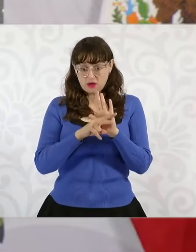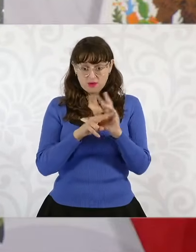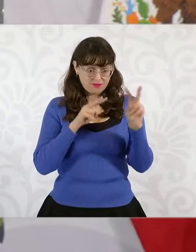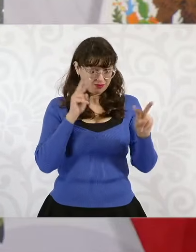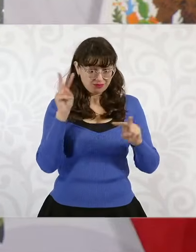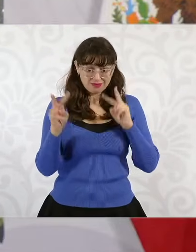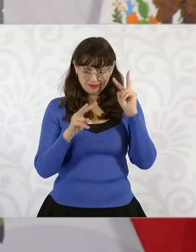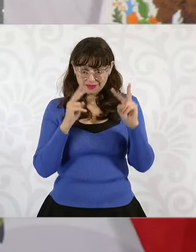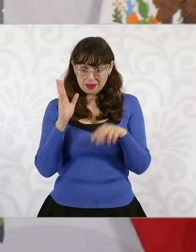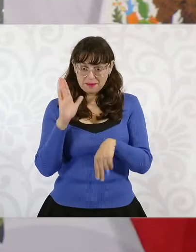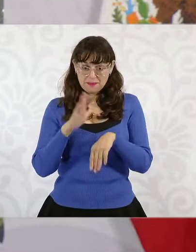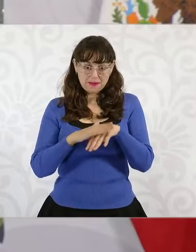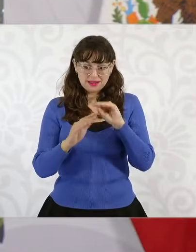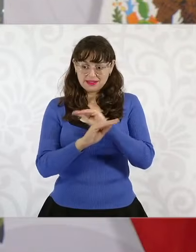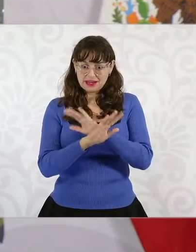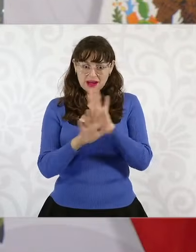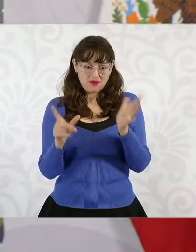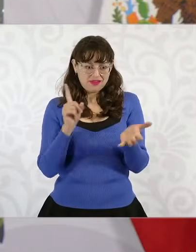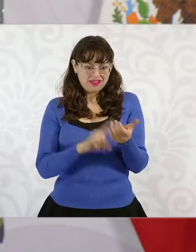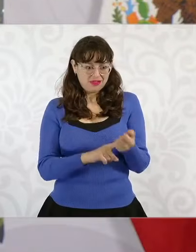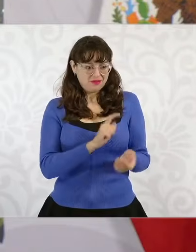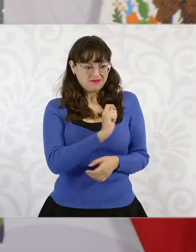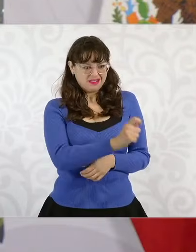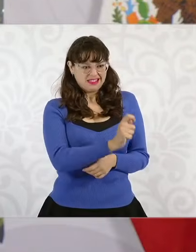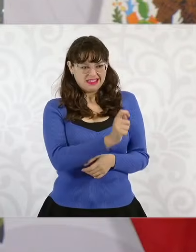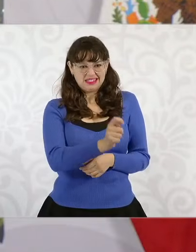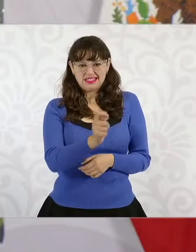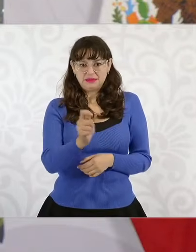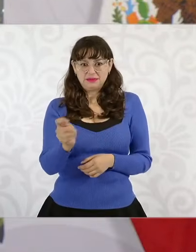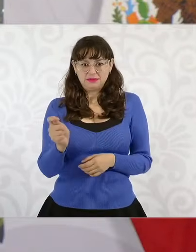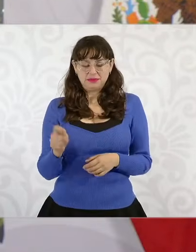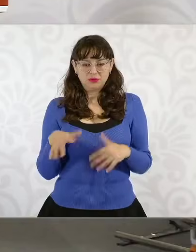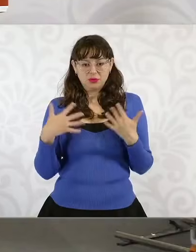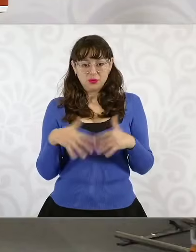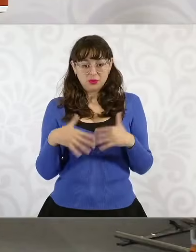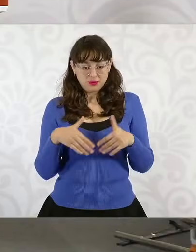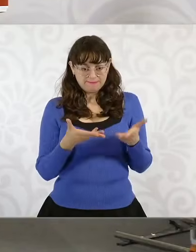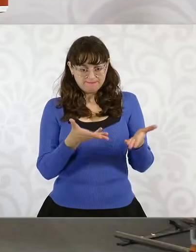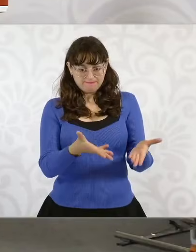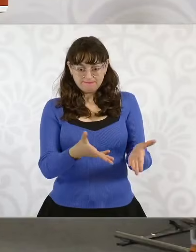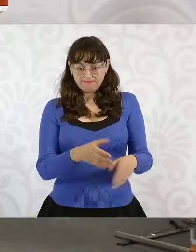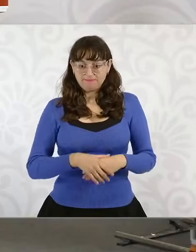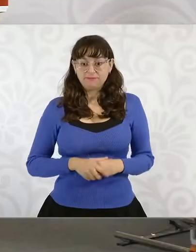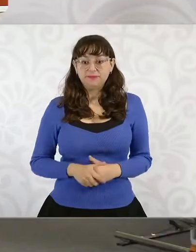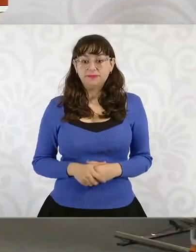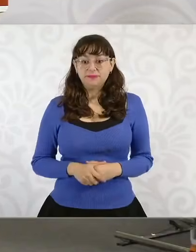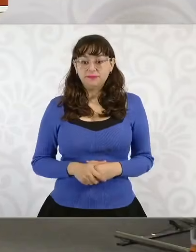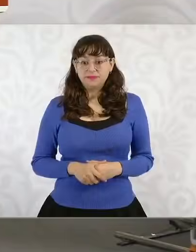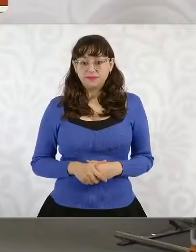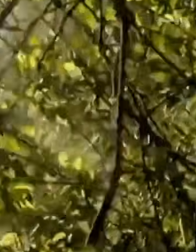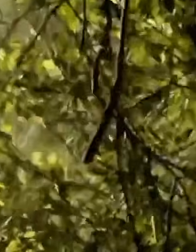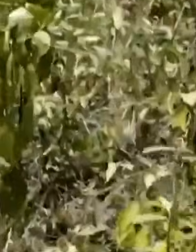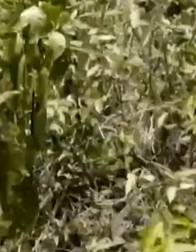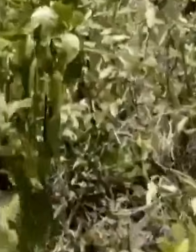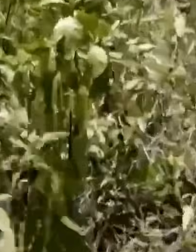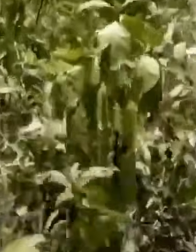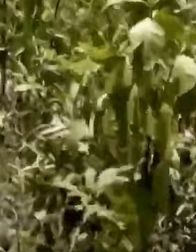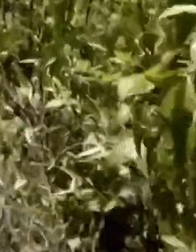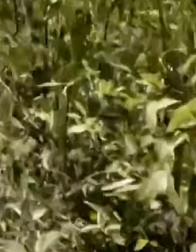precisión lo que hemos encontrado en la cueva Mundo Soque. Adelante por favor. En este caso,